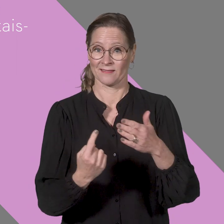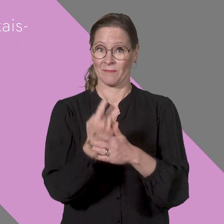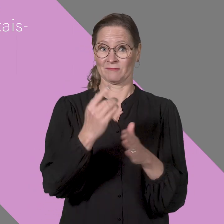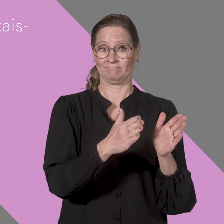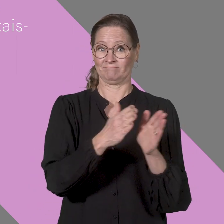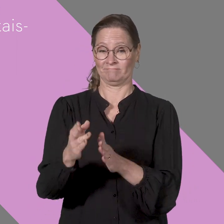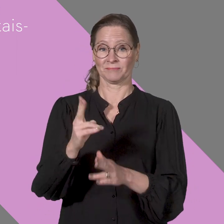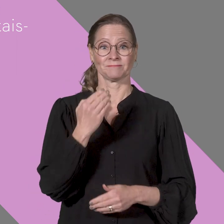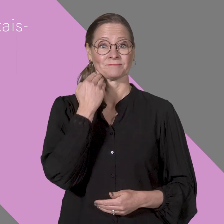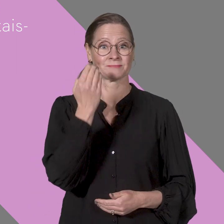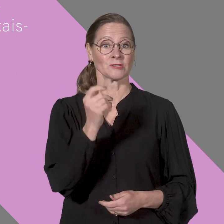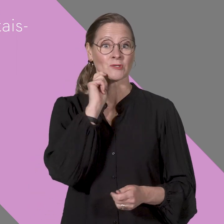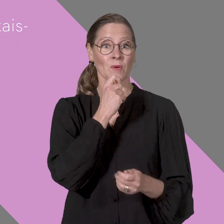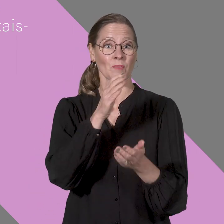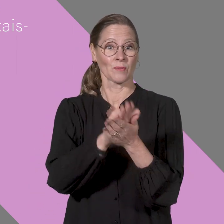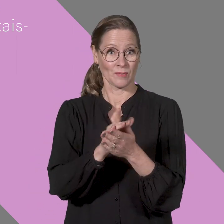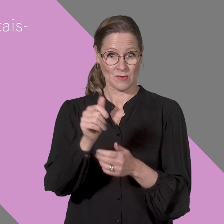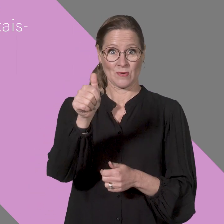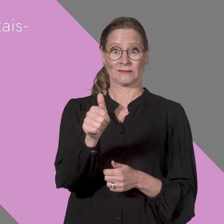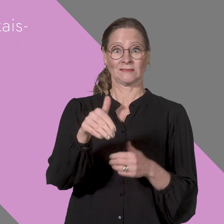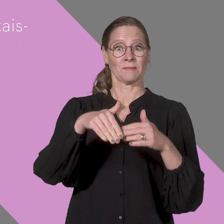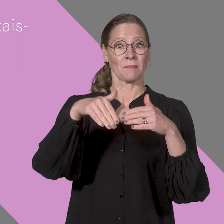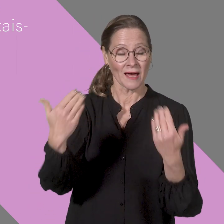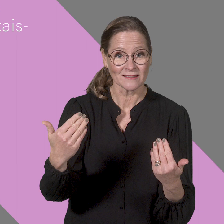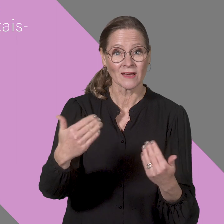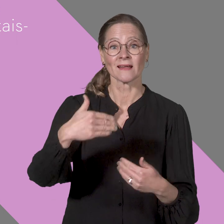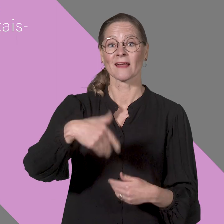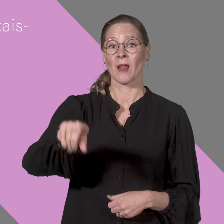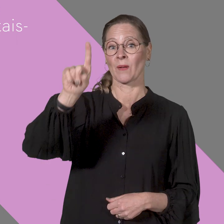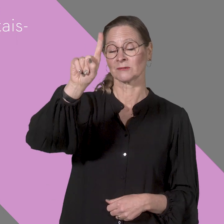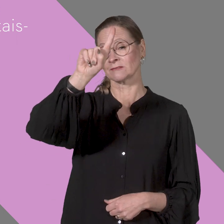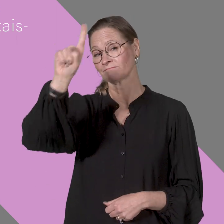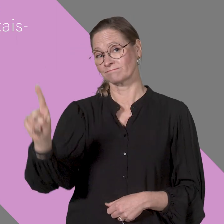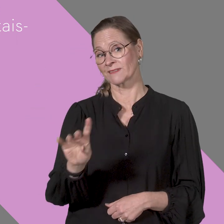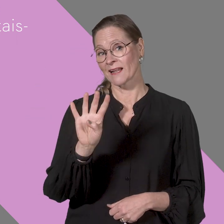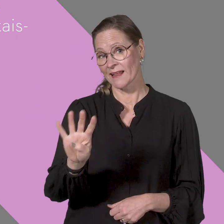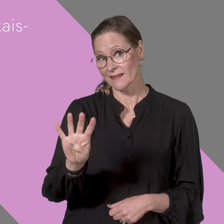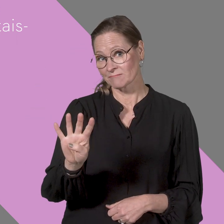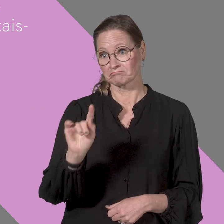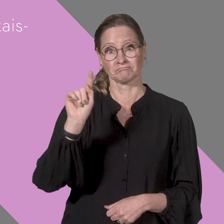Tapahtuma järjestetään 09.12.2023 kello 13.00–16.00, -